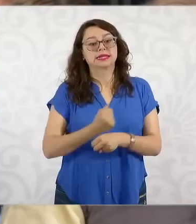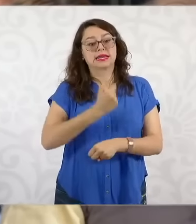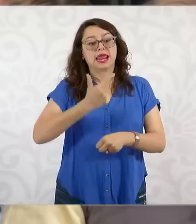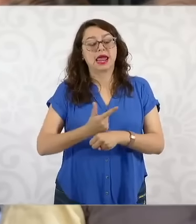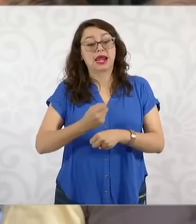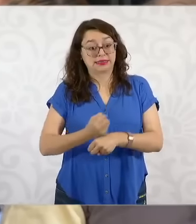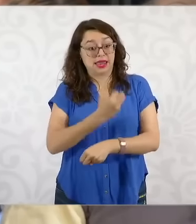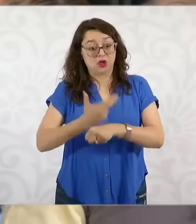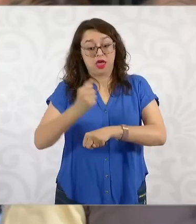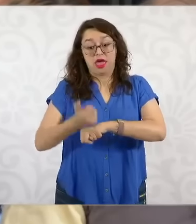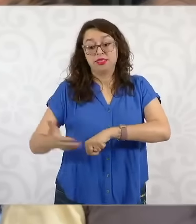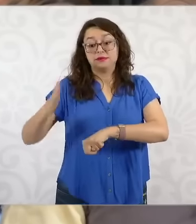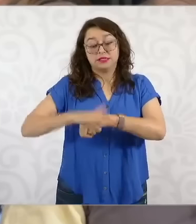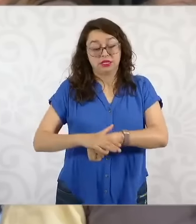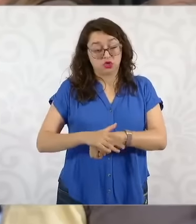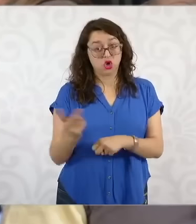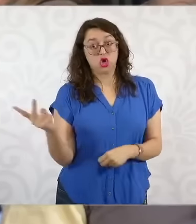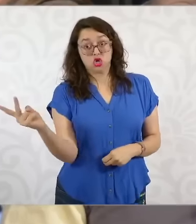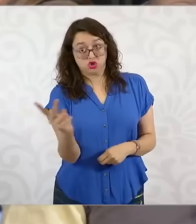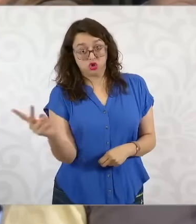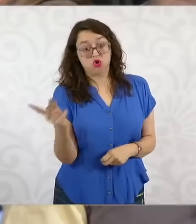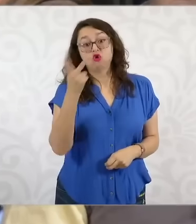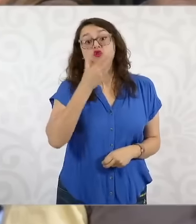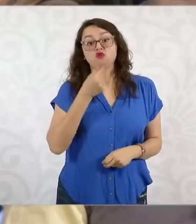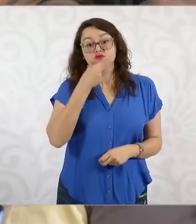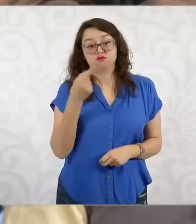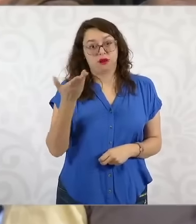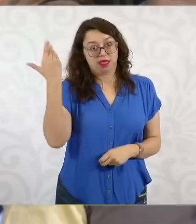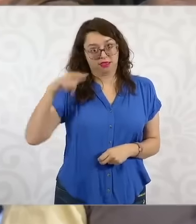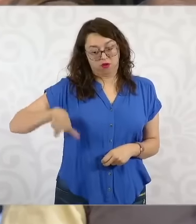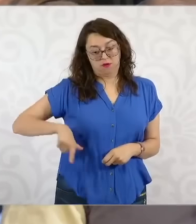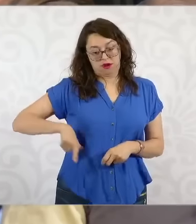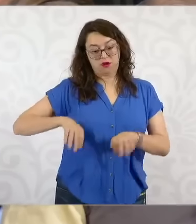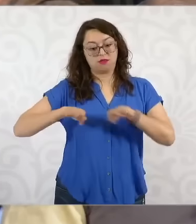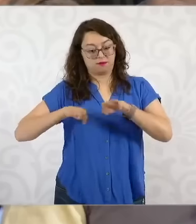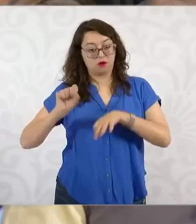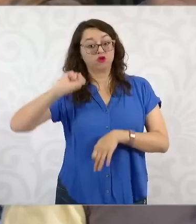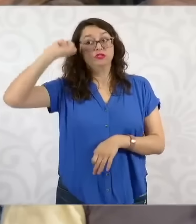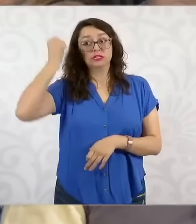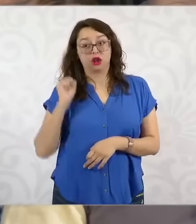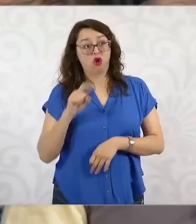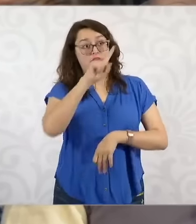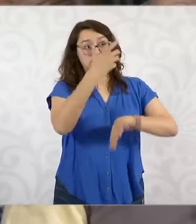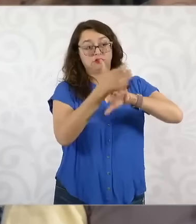y Finanzas de Sinaloa, eh Enrique Díaz, eh pues preguntarle porque usted hacía varias